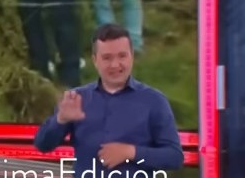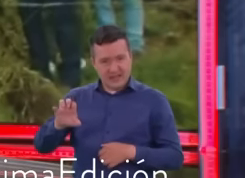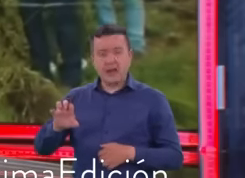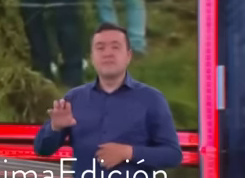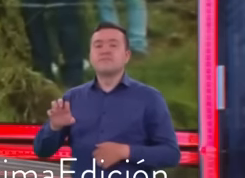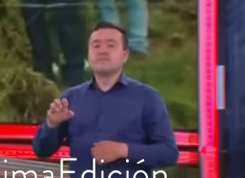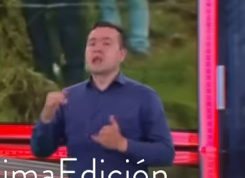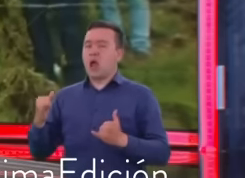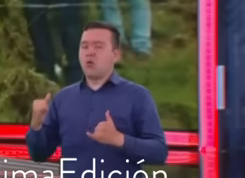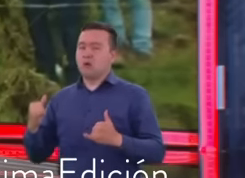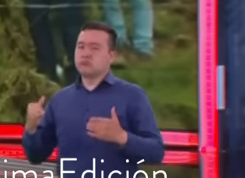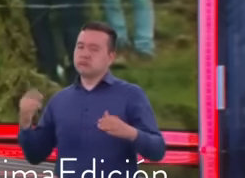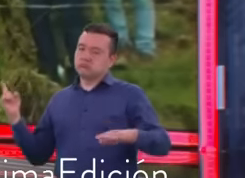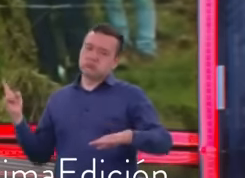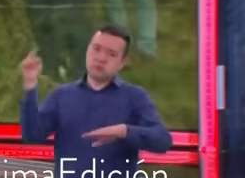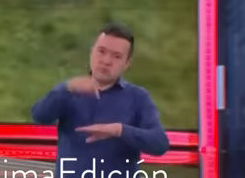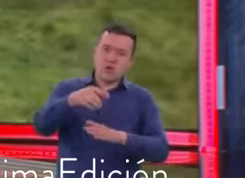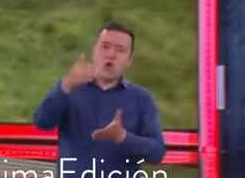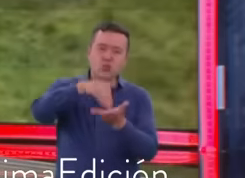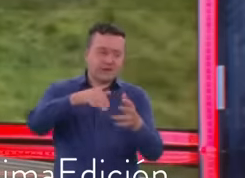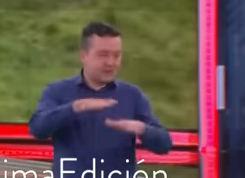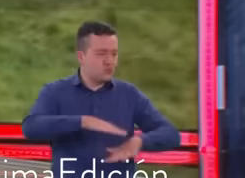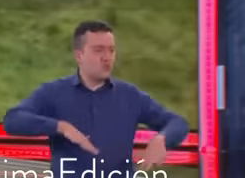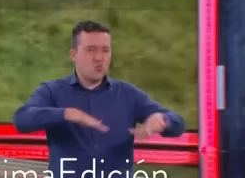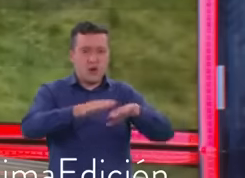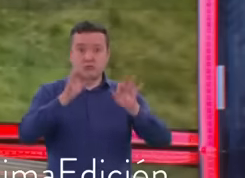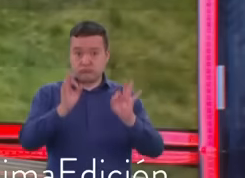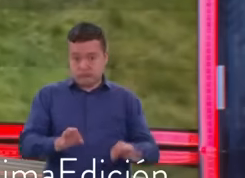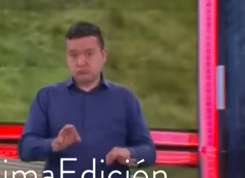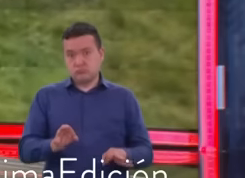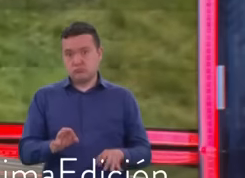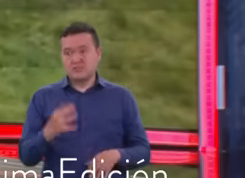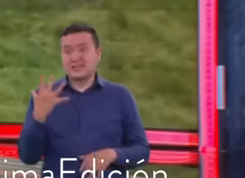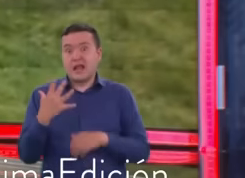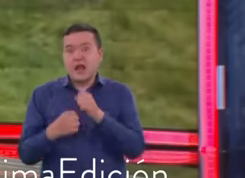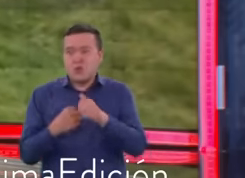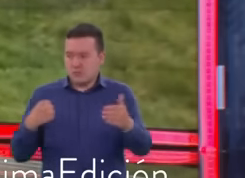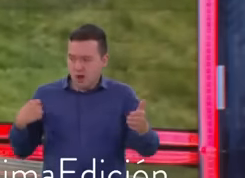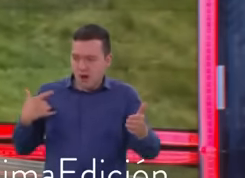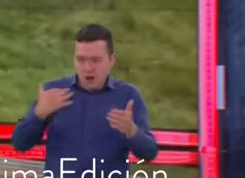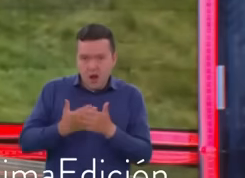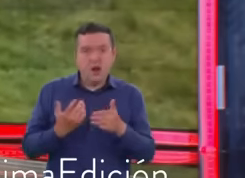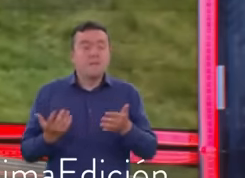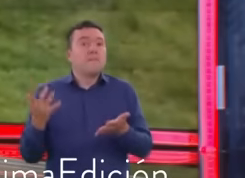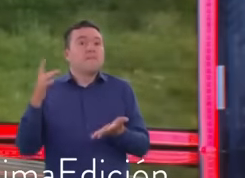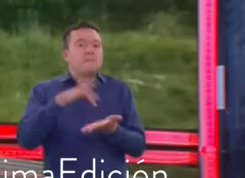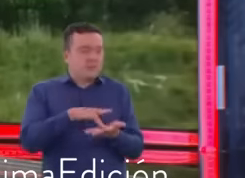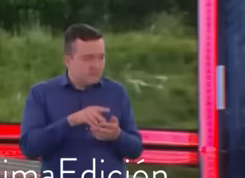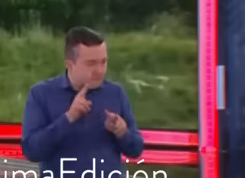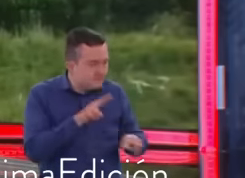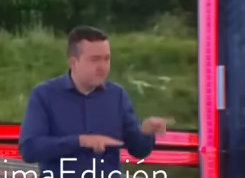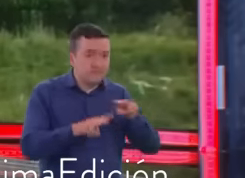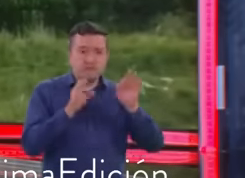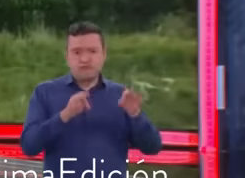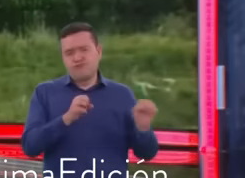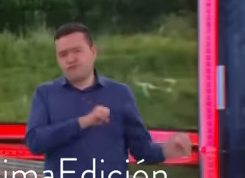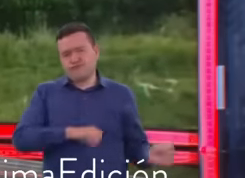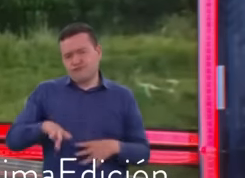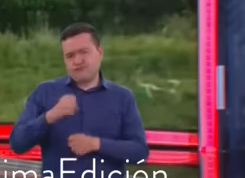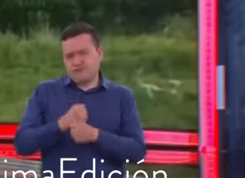sobrevivientes a la tragedia del Chapecoense regreso a Colombia y visitó el lugar de la tragedia, a cinco años del siniestro